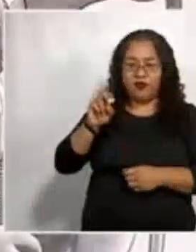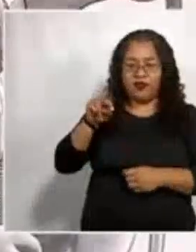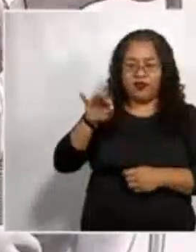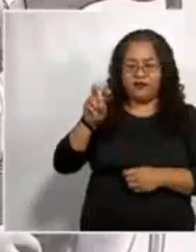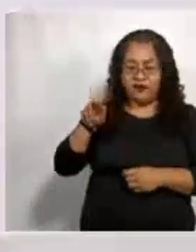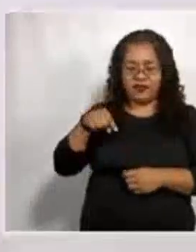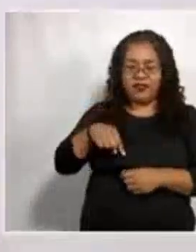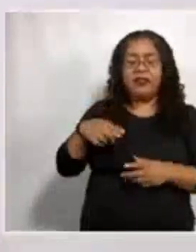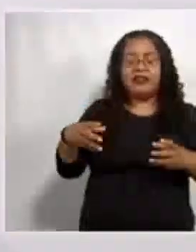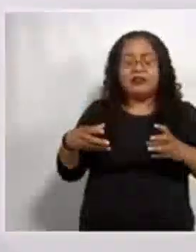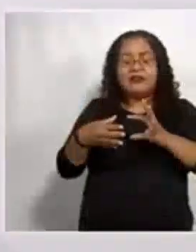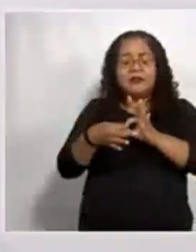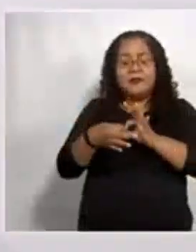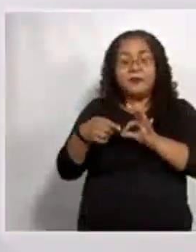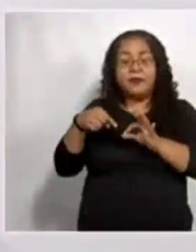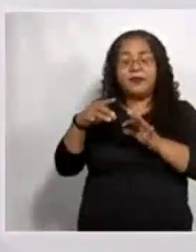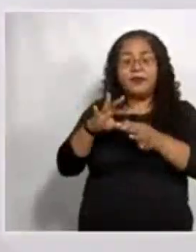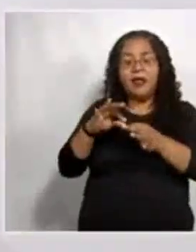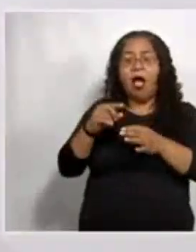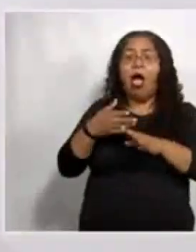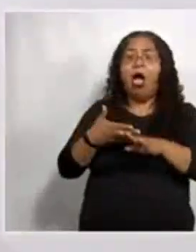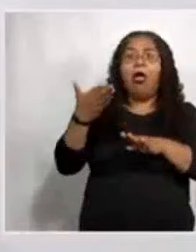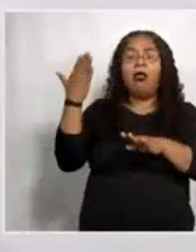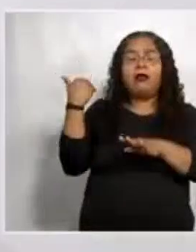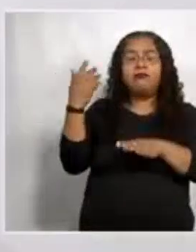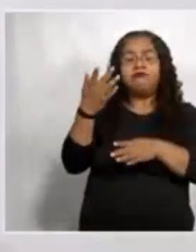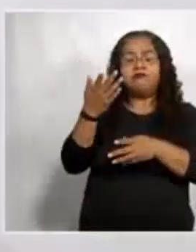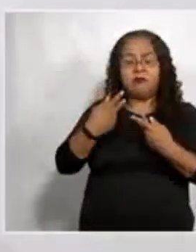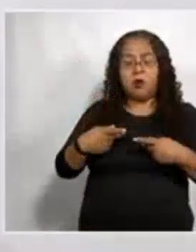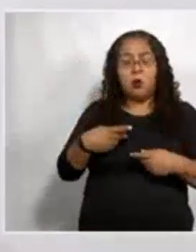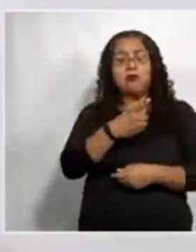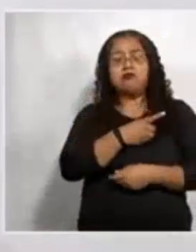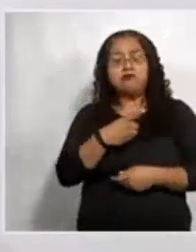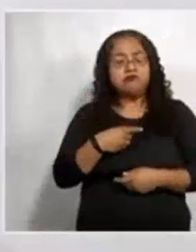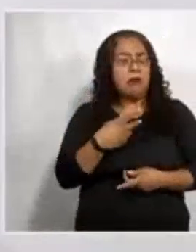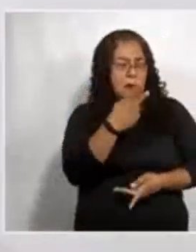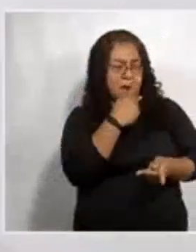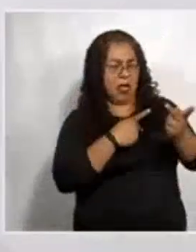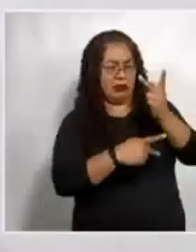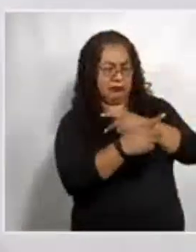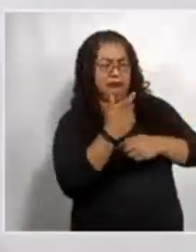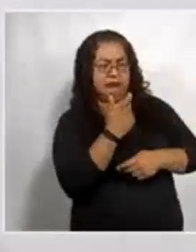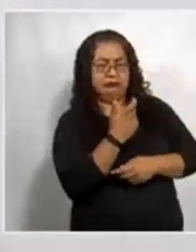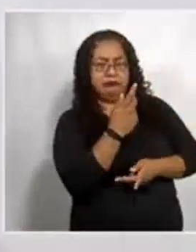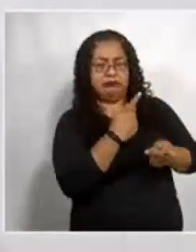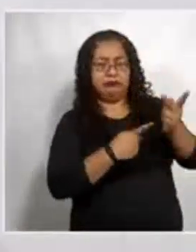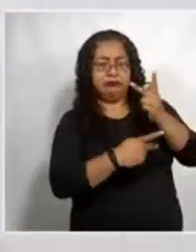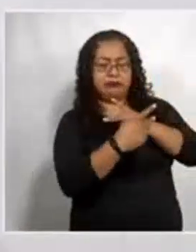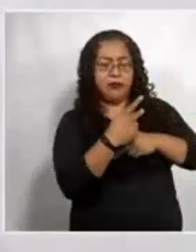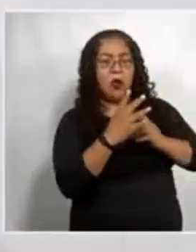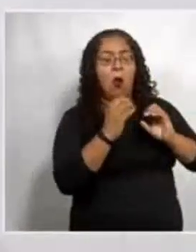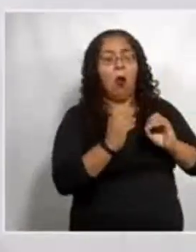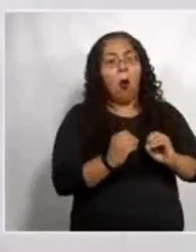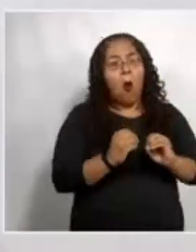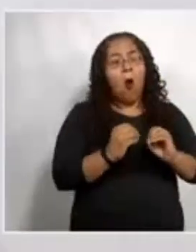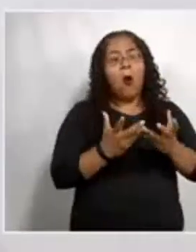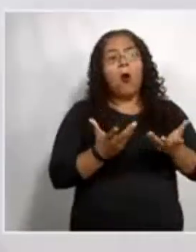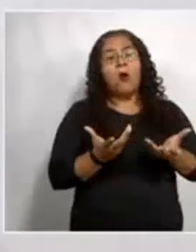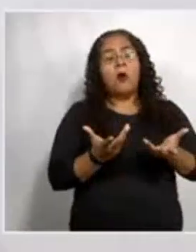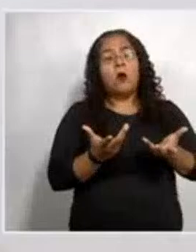fíjense, había deudas impagables, gente que pidió un crédito o alfobiste y que ya llevaba